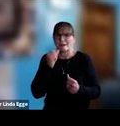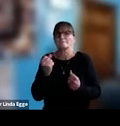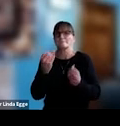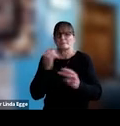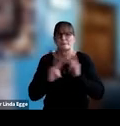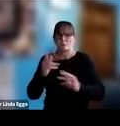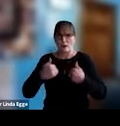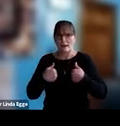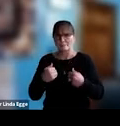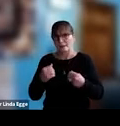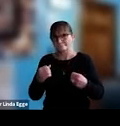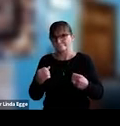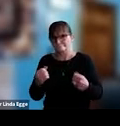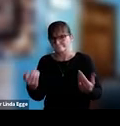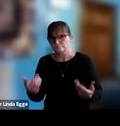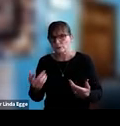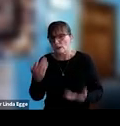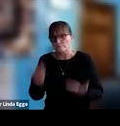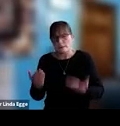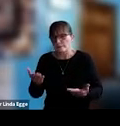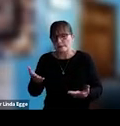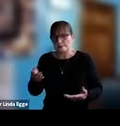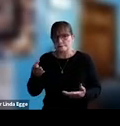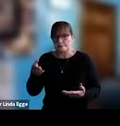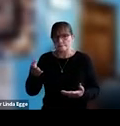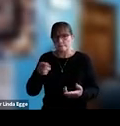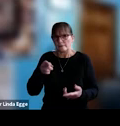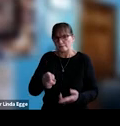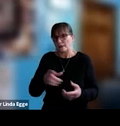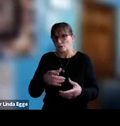Podría ser que los hayan llevado a urgencias